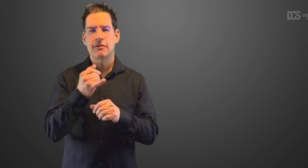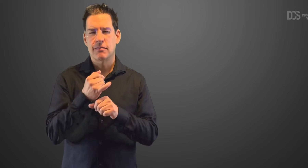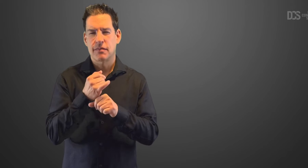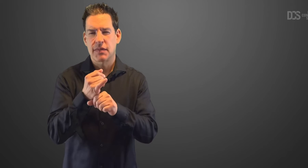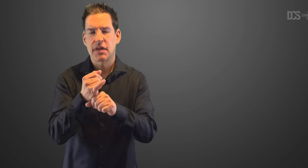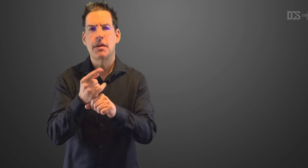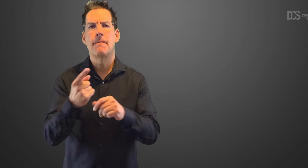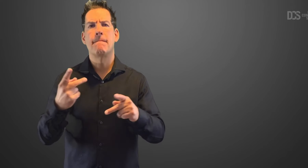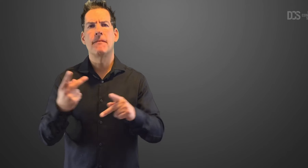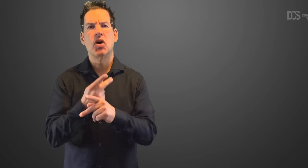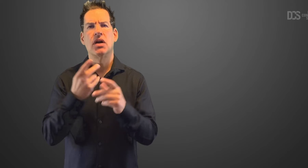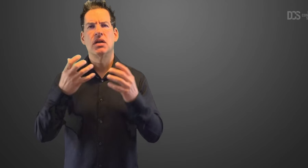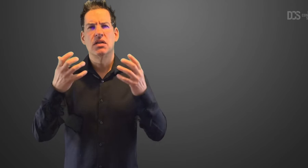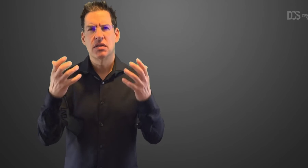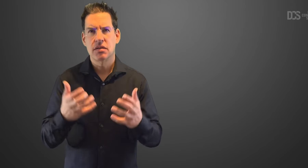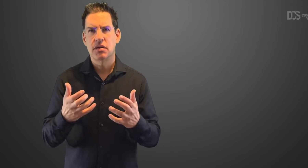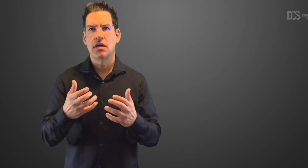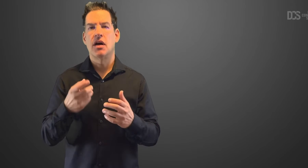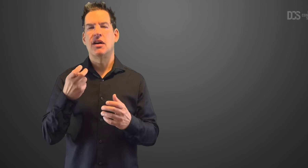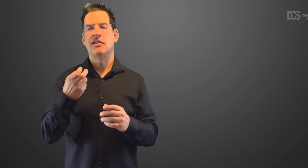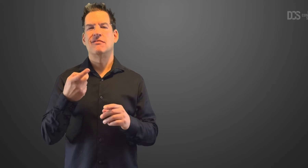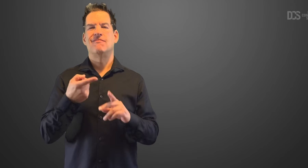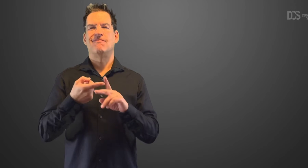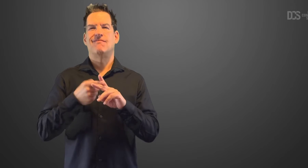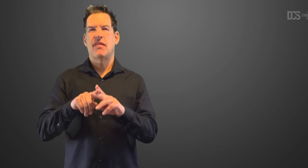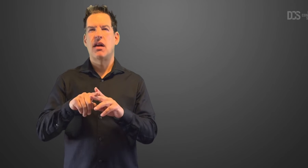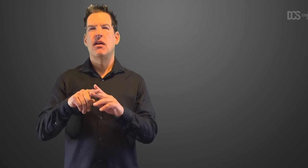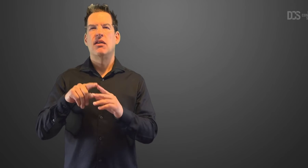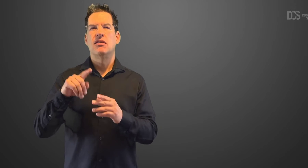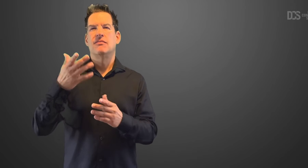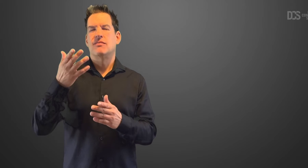lo que mermaba el enfoque que Innivee Strategies se proponía lograr.